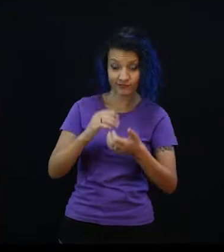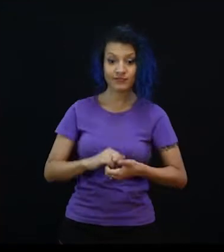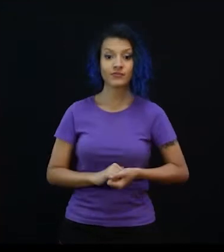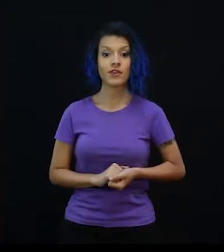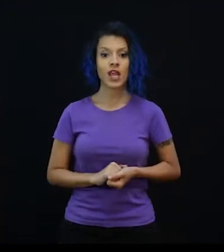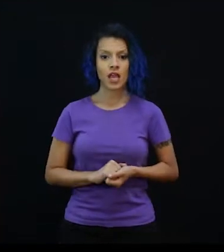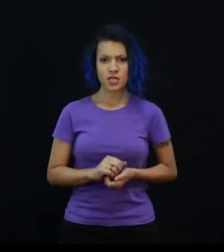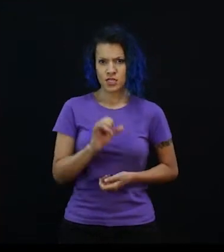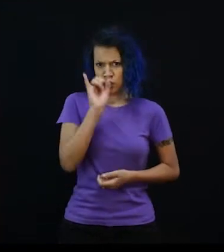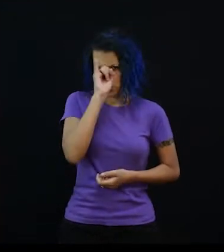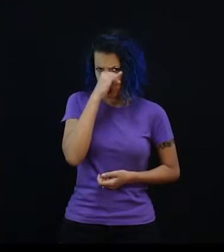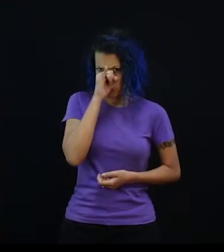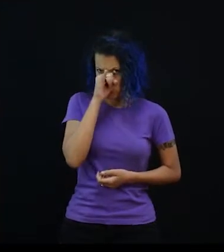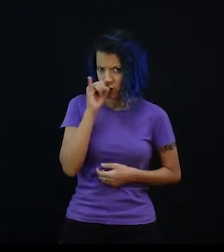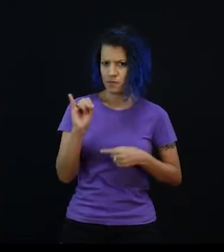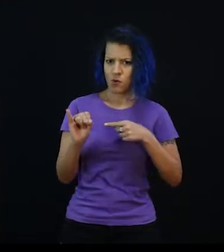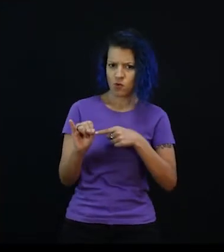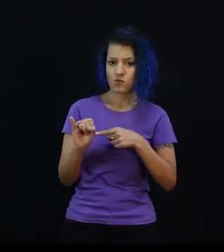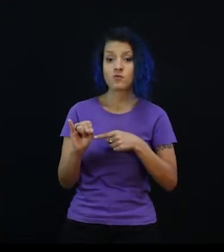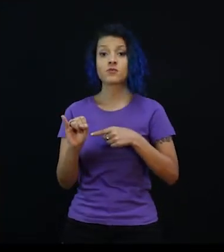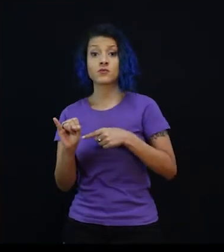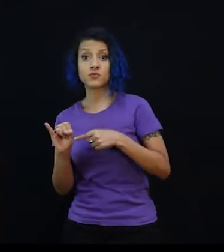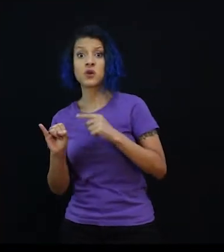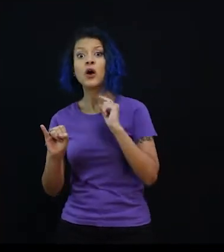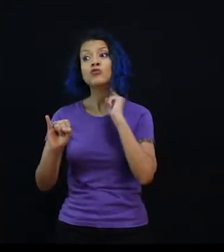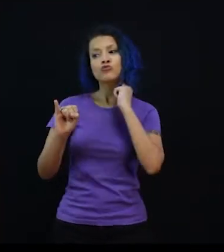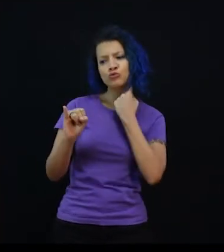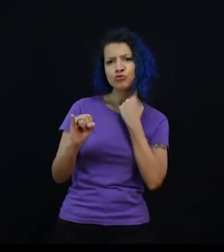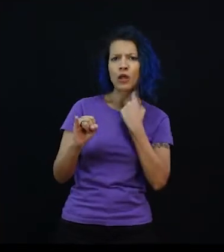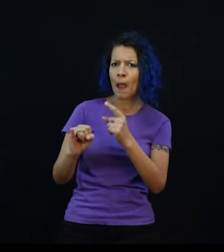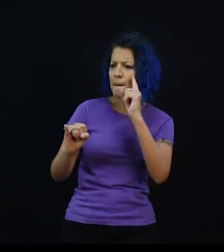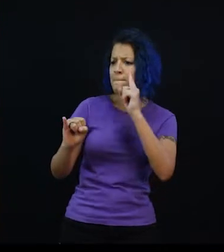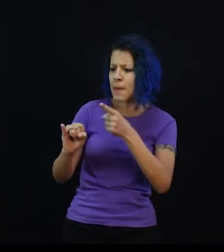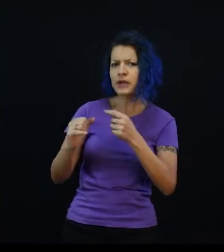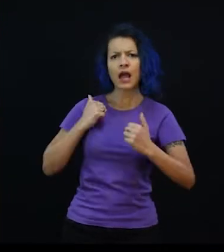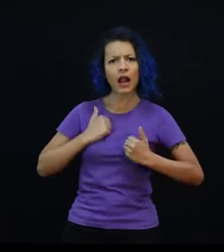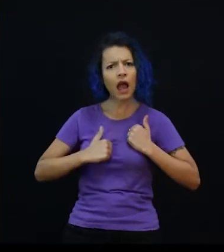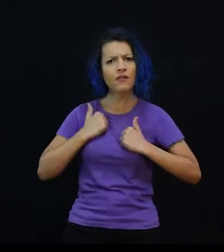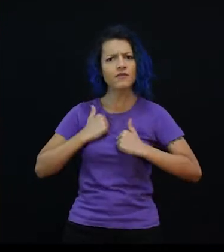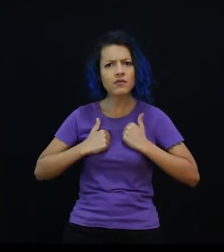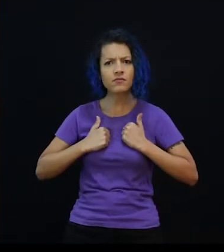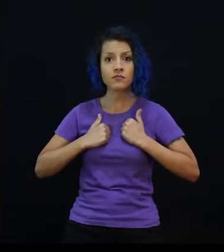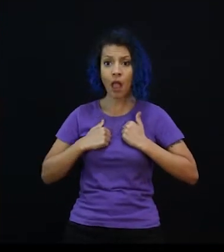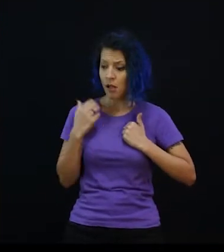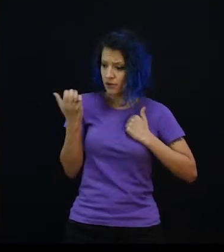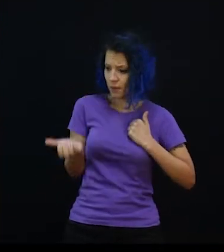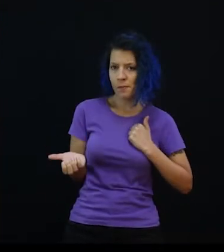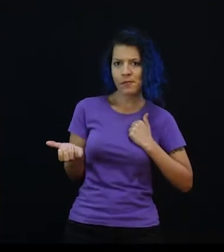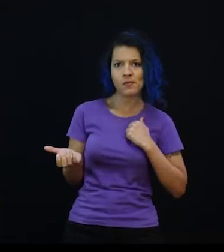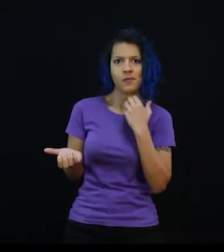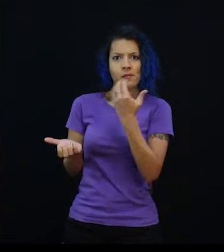Se esse porco se suja, mande se lavar. Dê sabão, uma bucha